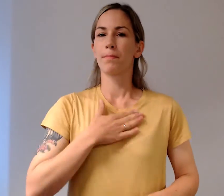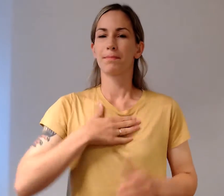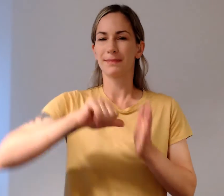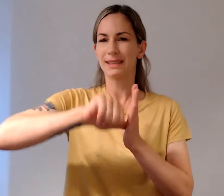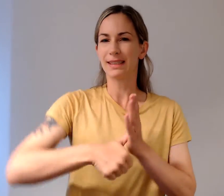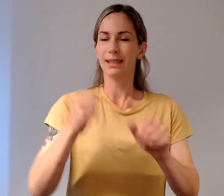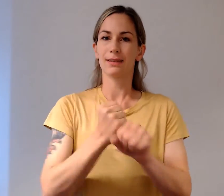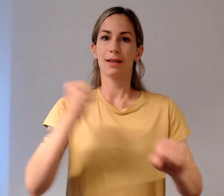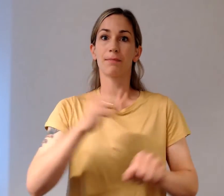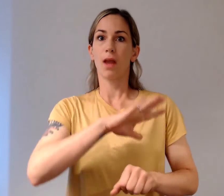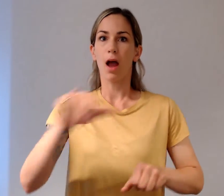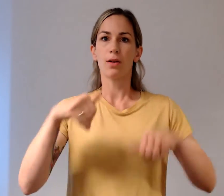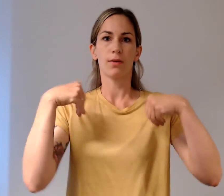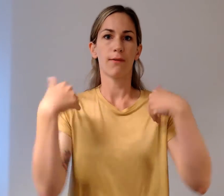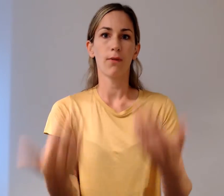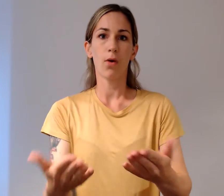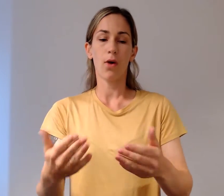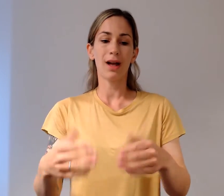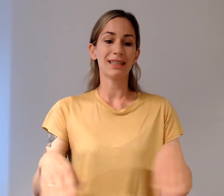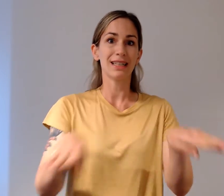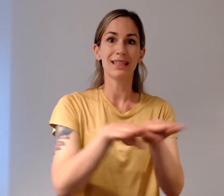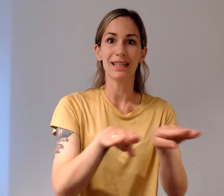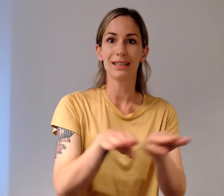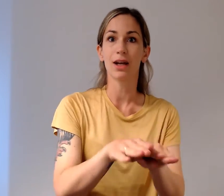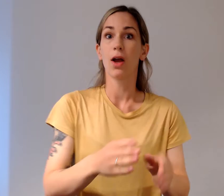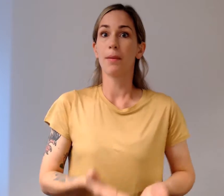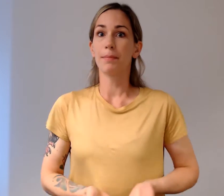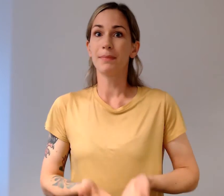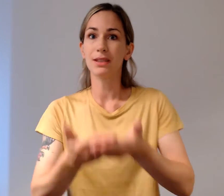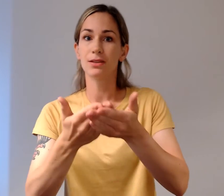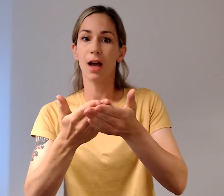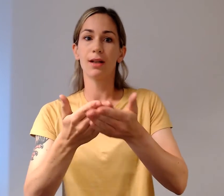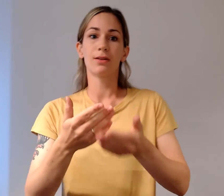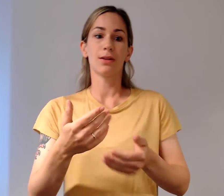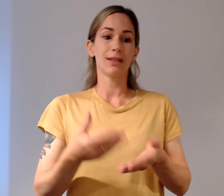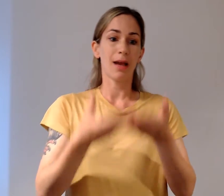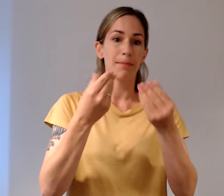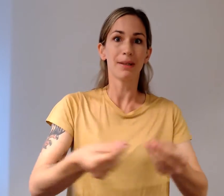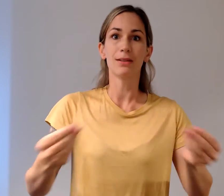og sikre at alle får tilrettelegging, bistand,